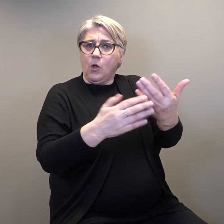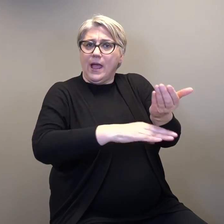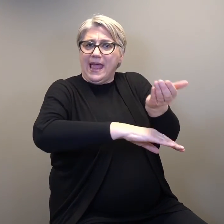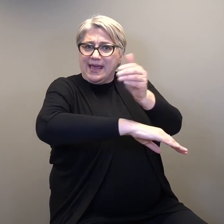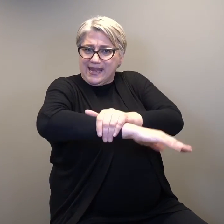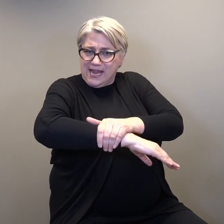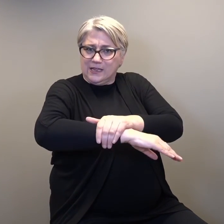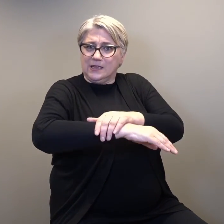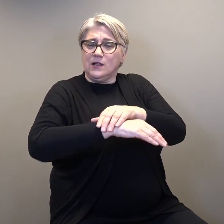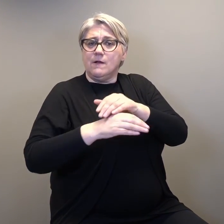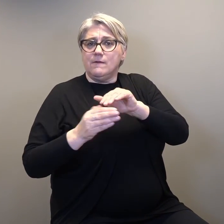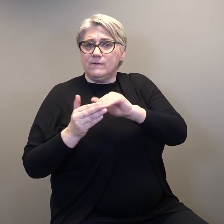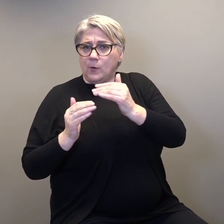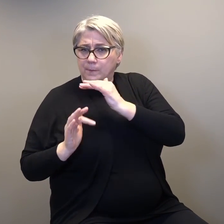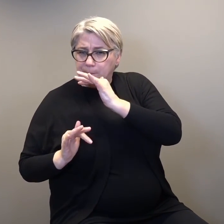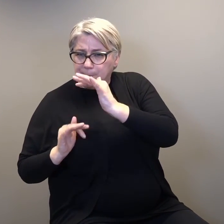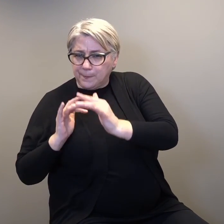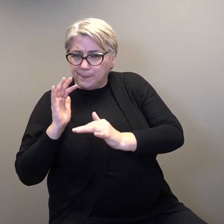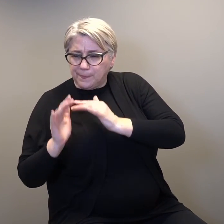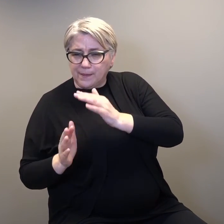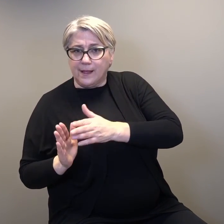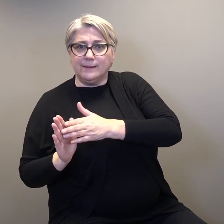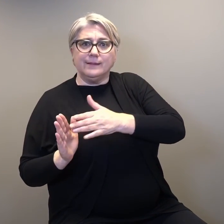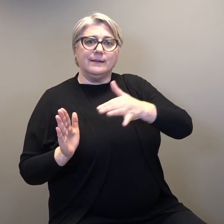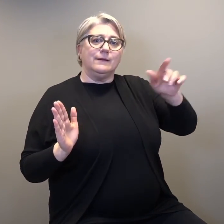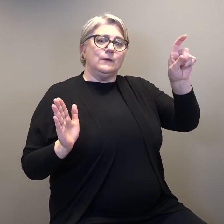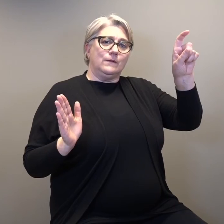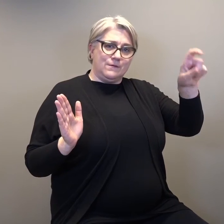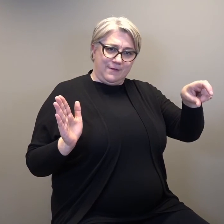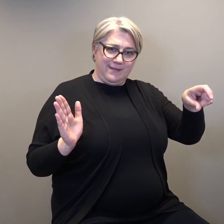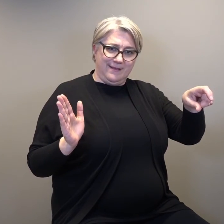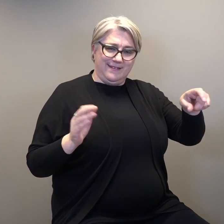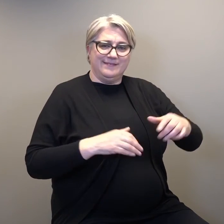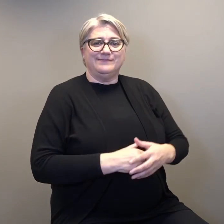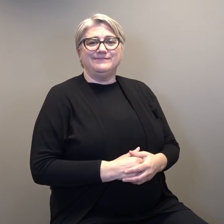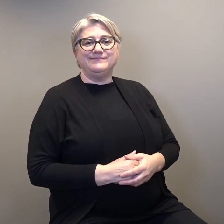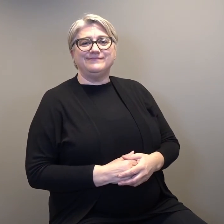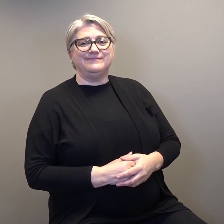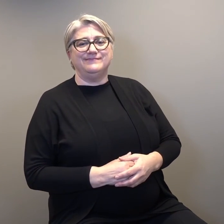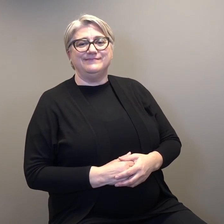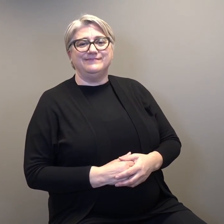og því að öðlast almenn réttindi frá vöggu til grafar.